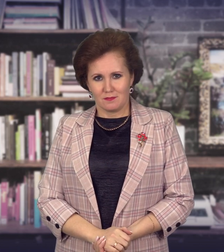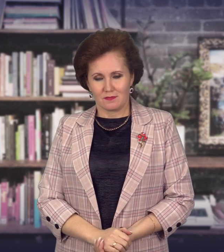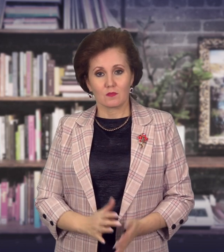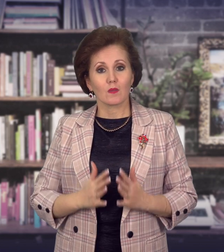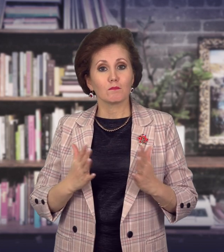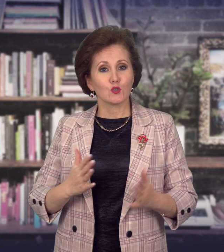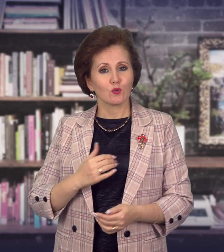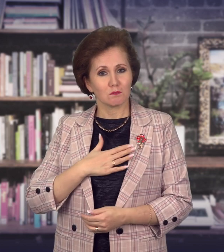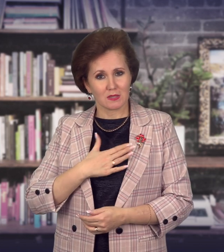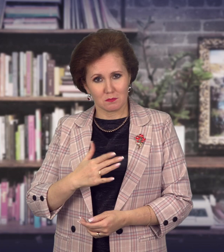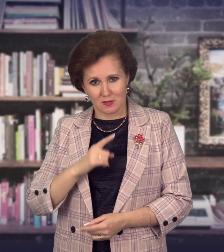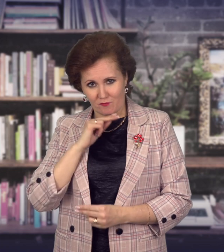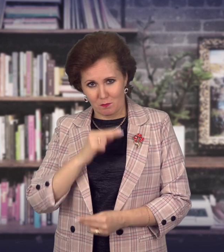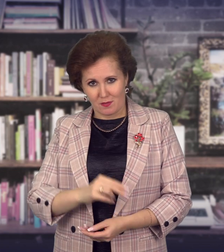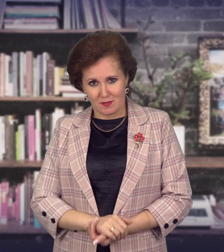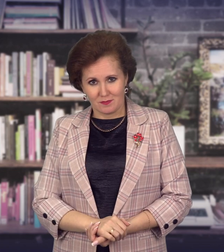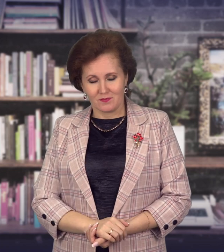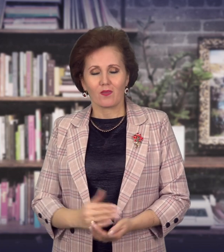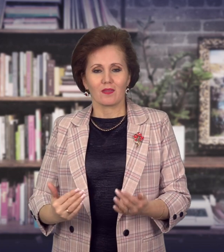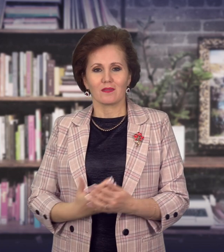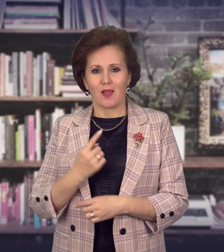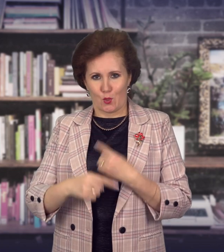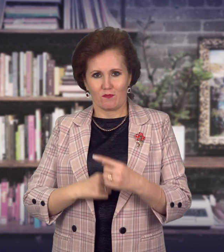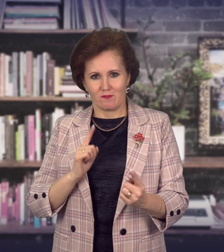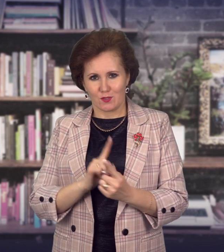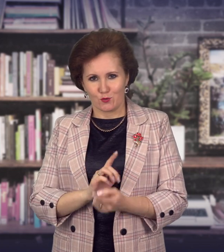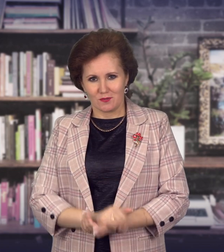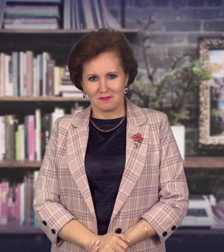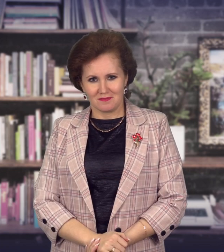Большое спасибо за внимание! До новых встреч!